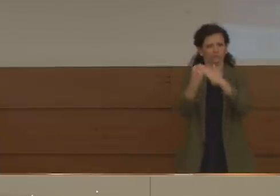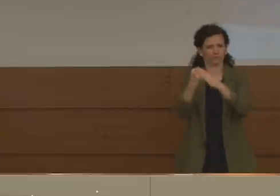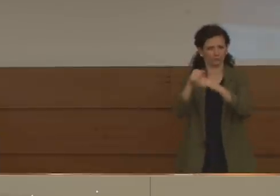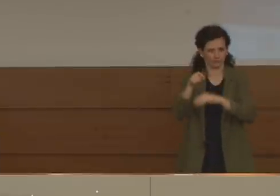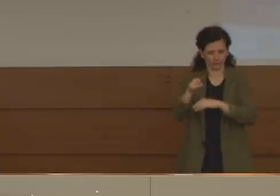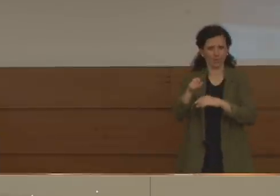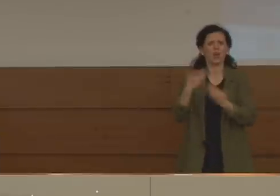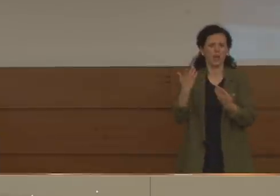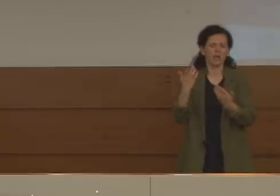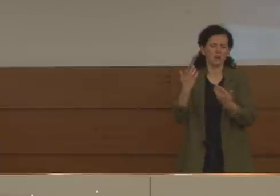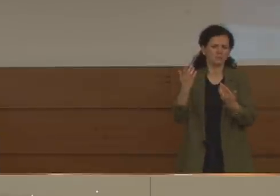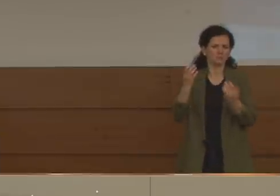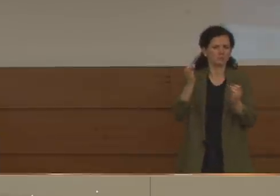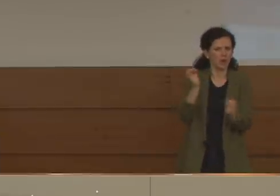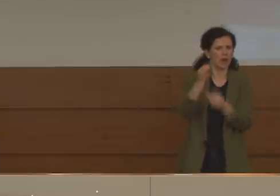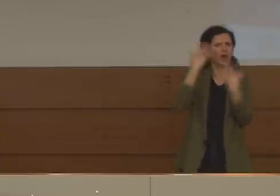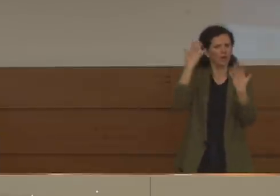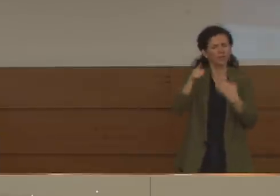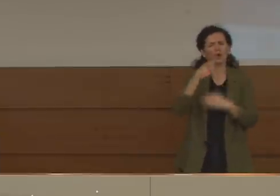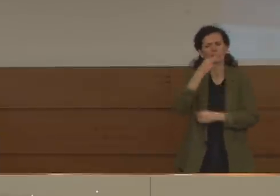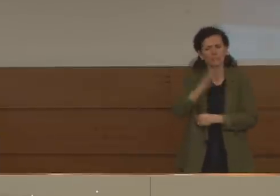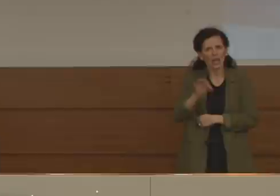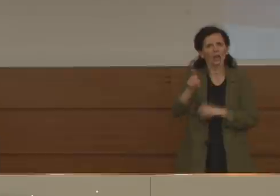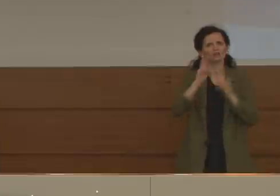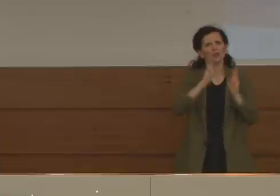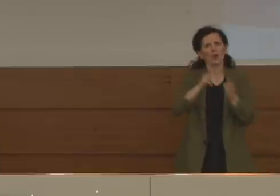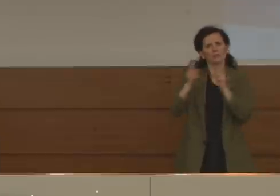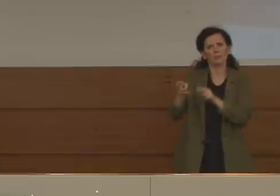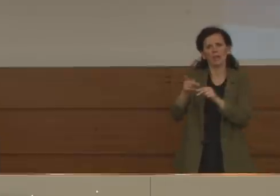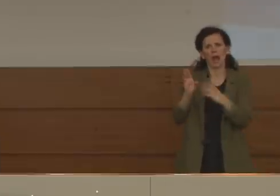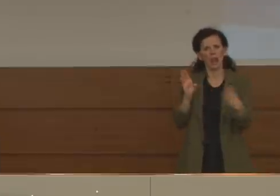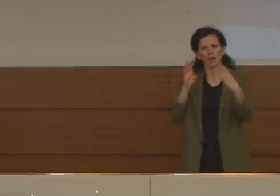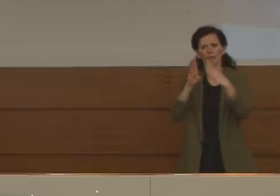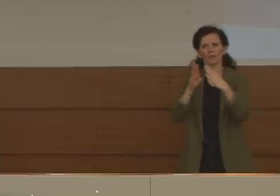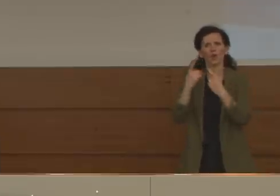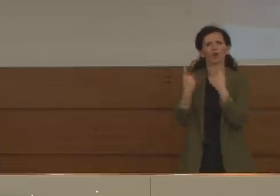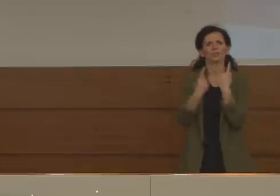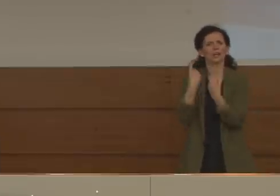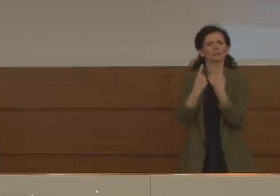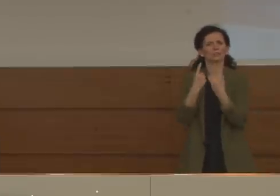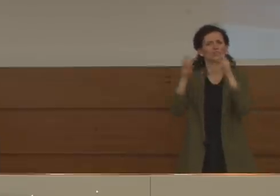all'enorme pressione dell'emergenza. Ma questo discorso del